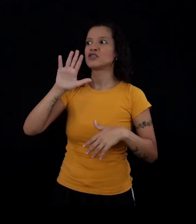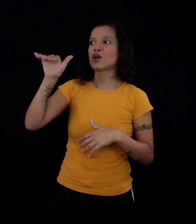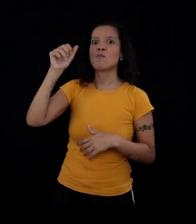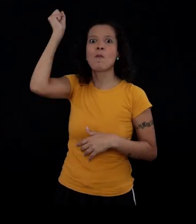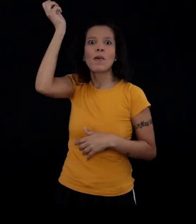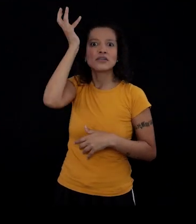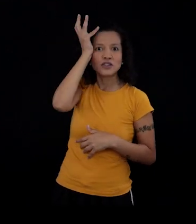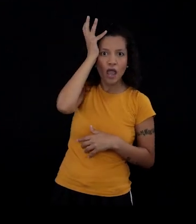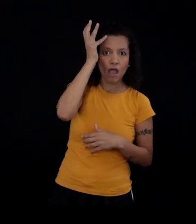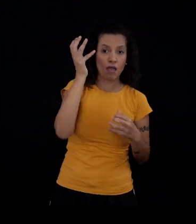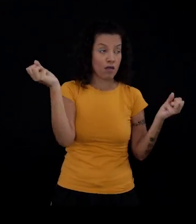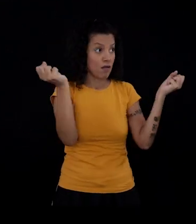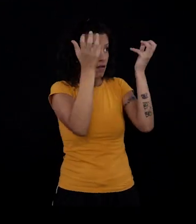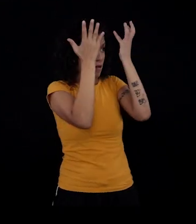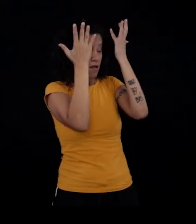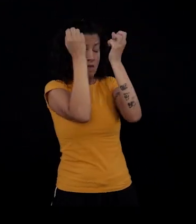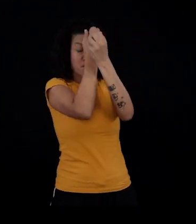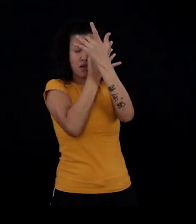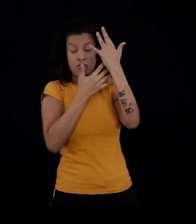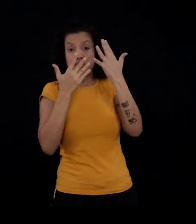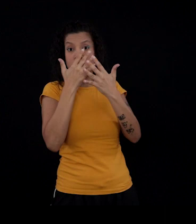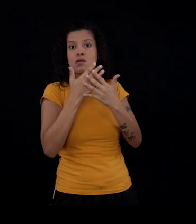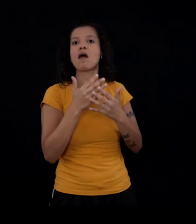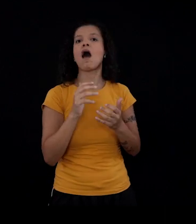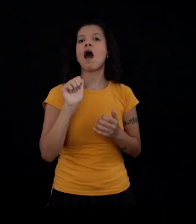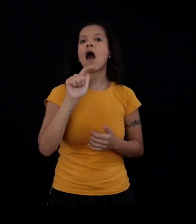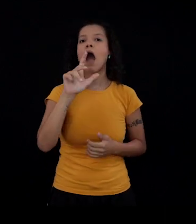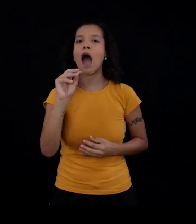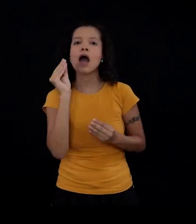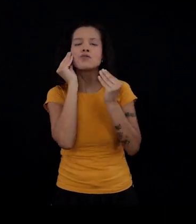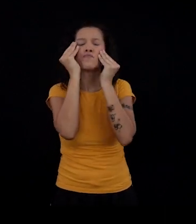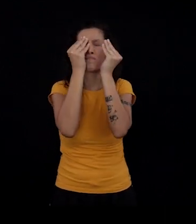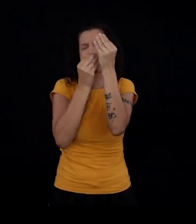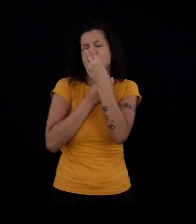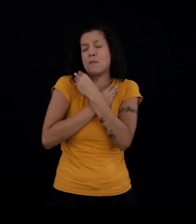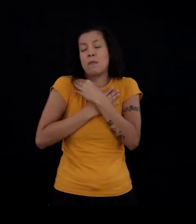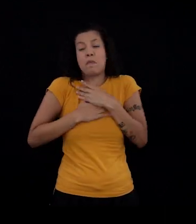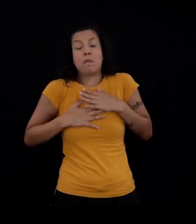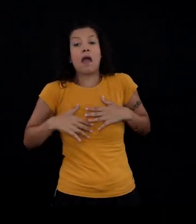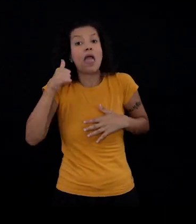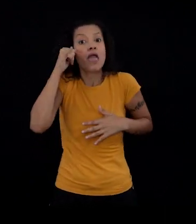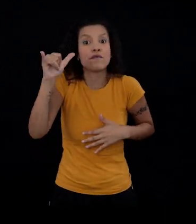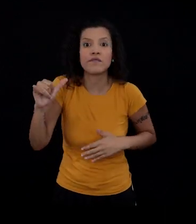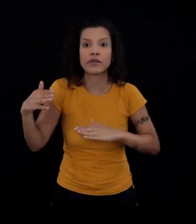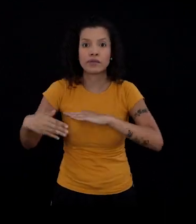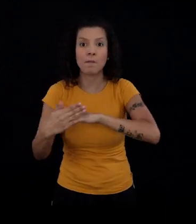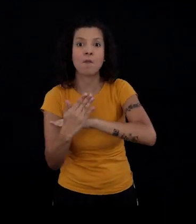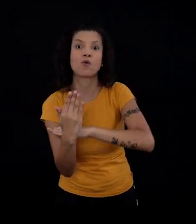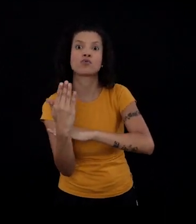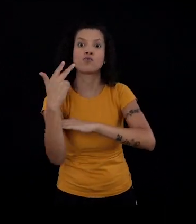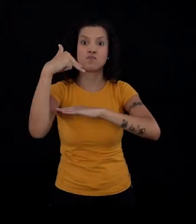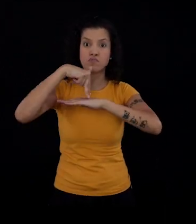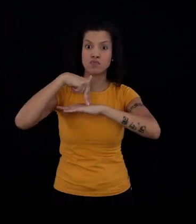Era uma pajelança, me benziam, me passavam alho, me passavam tanta coisa para o boto não me levar.